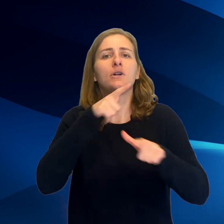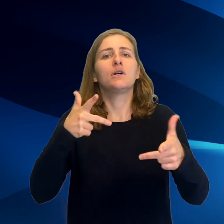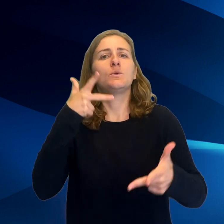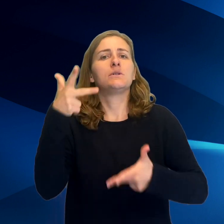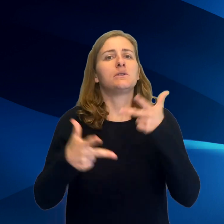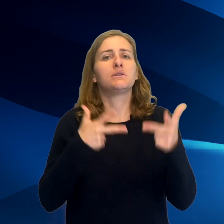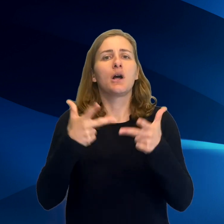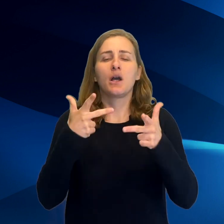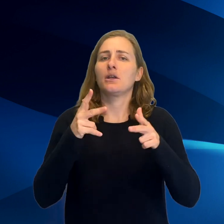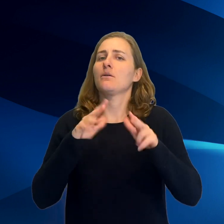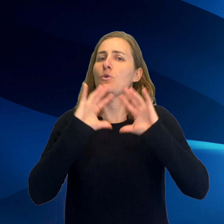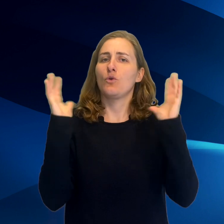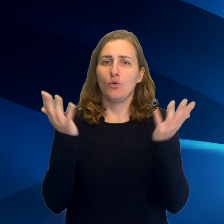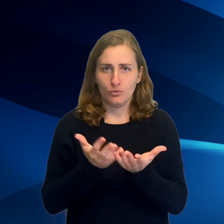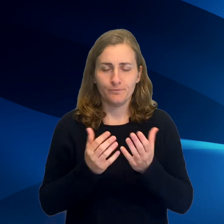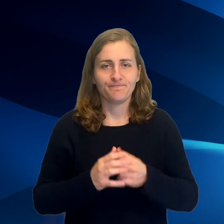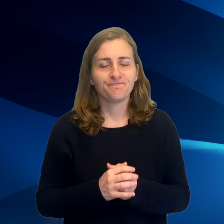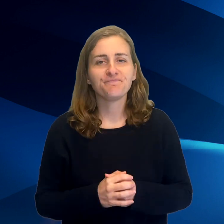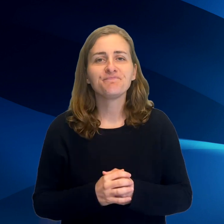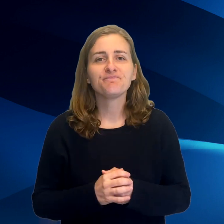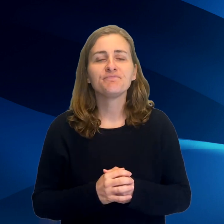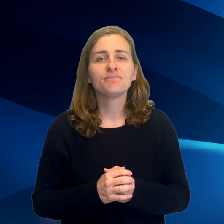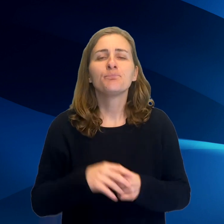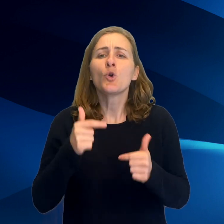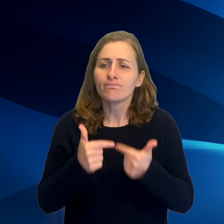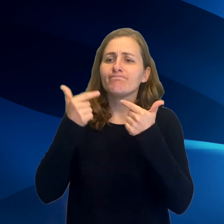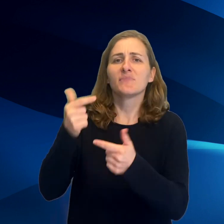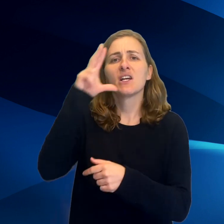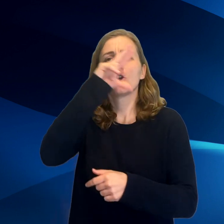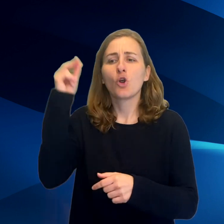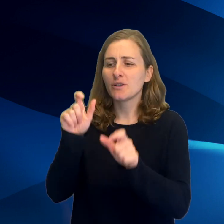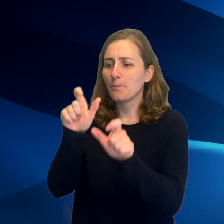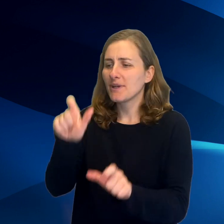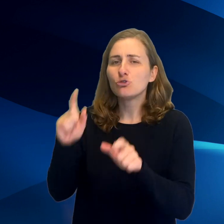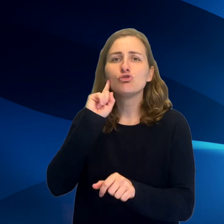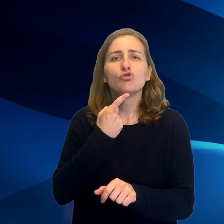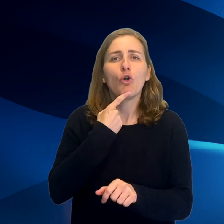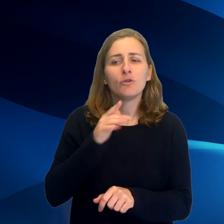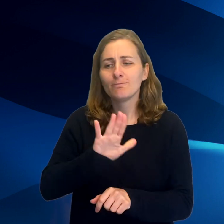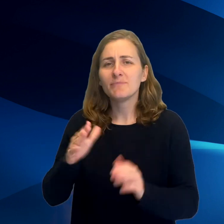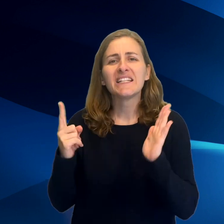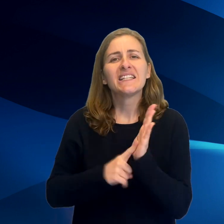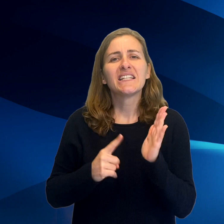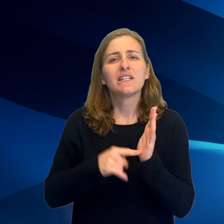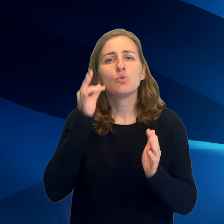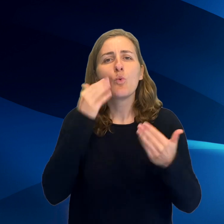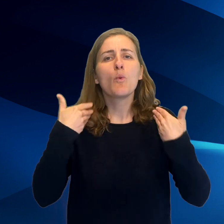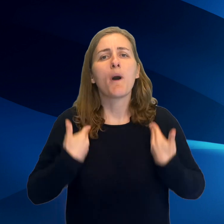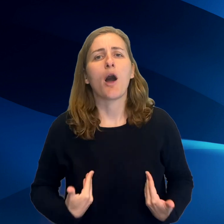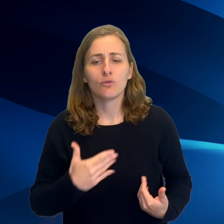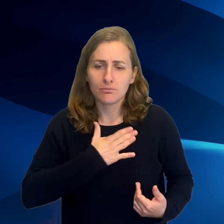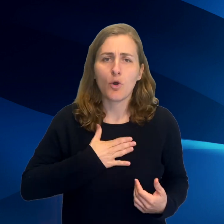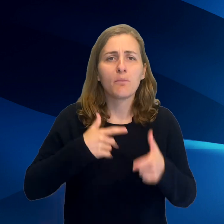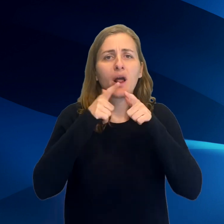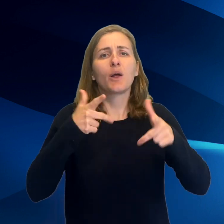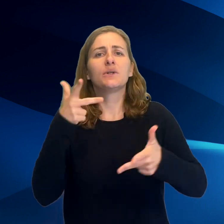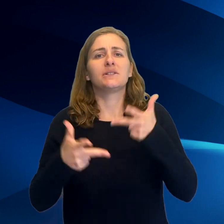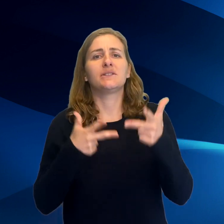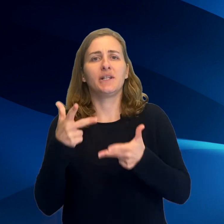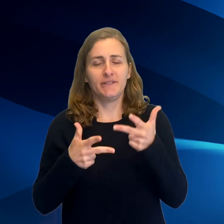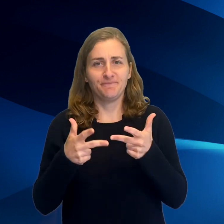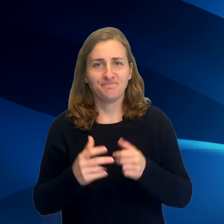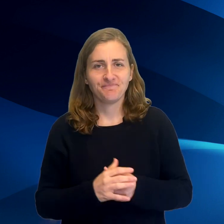che riconosce le lingue nazionali dei segni e riconosce alle persone sorde il diritto umano alla propria lingua dei segni nazionale.